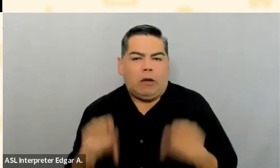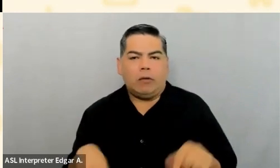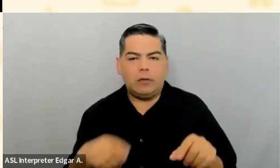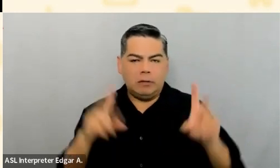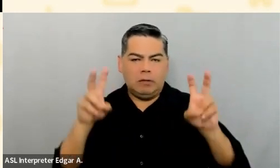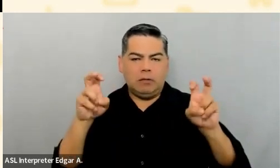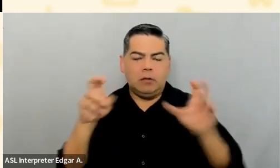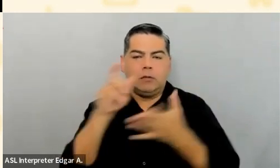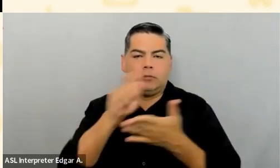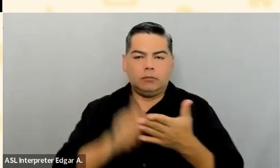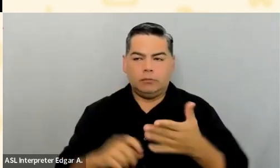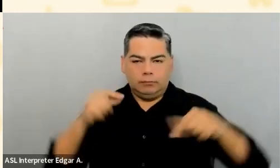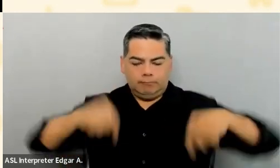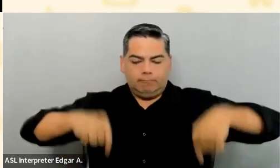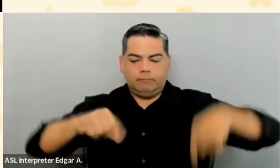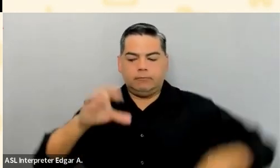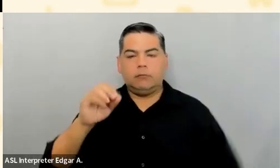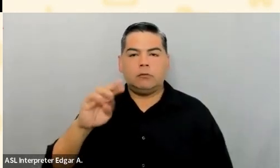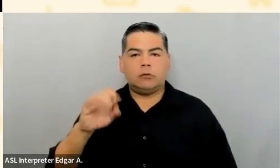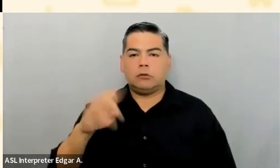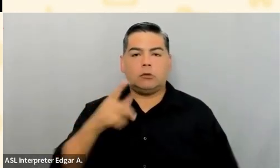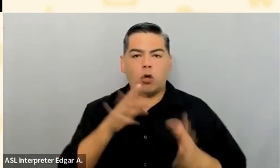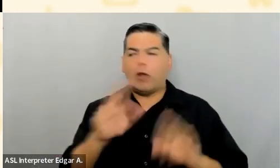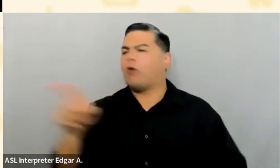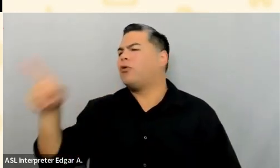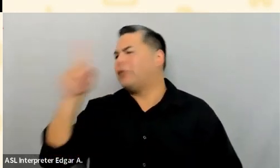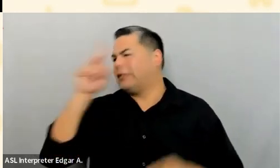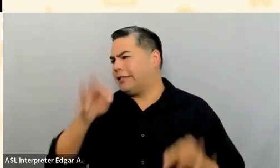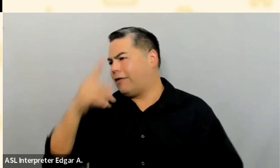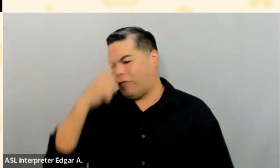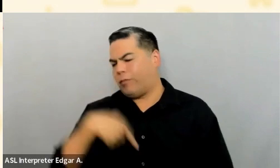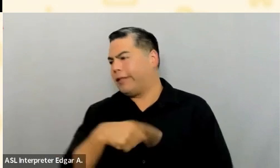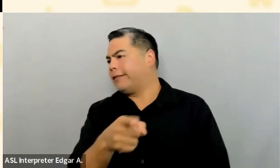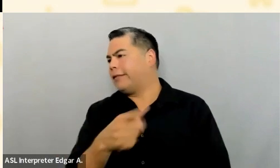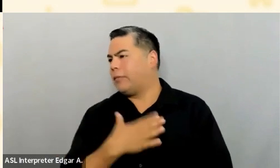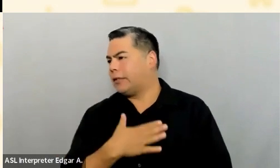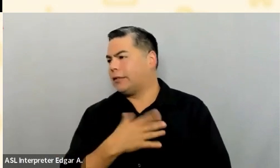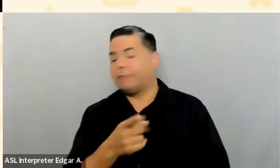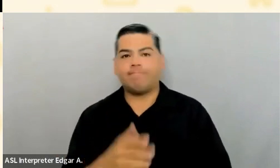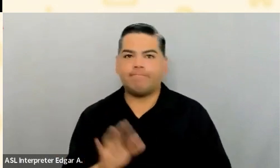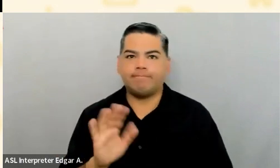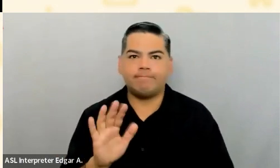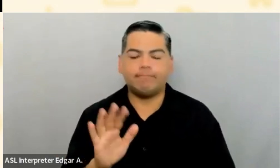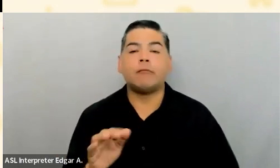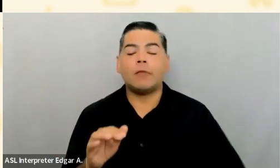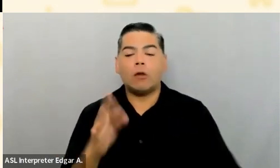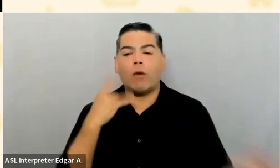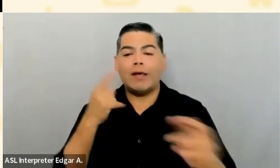del contenido y no permita que nadie más tome las decisiones por ustedes. Porque como todos sabemos, cuando se trata de accesibilidad,